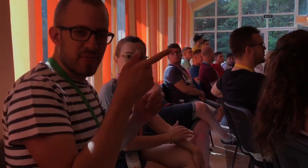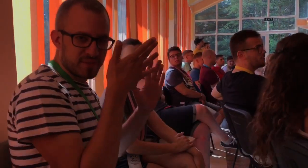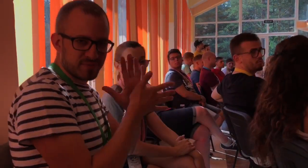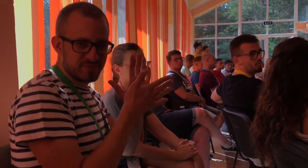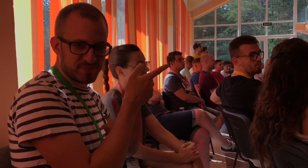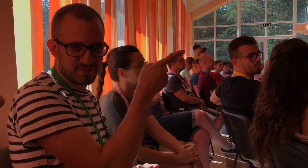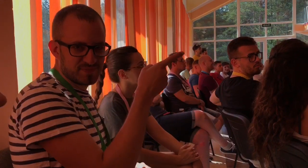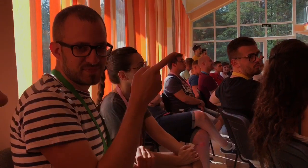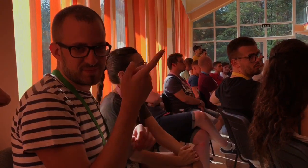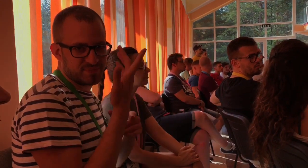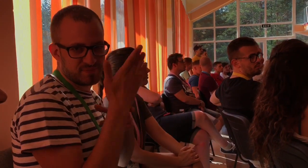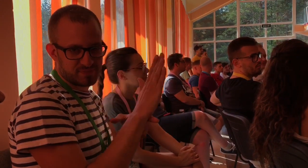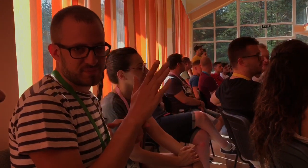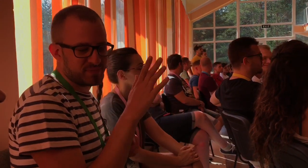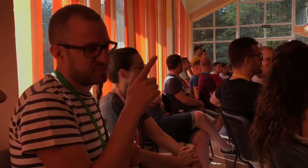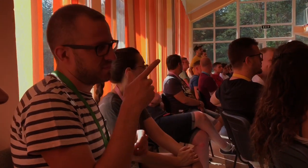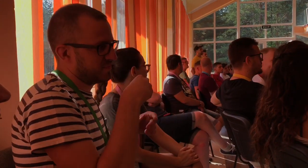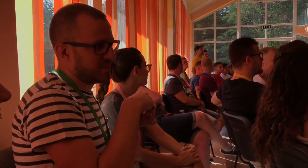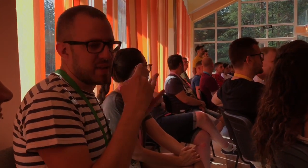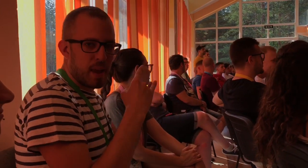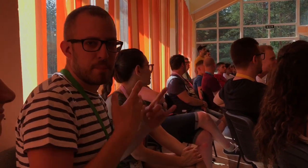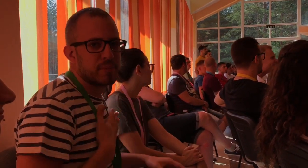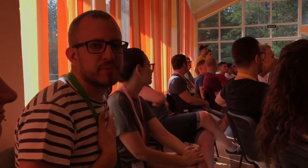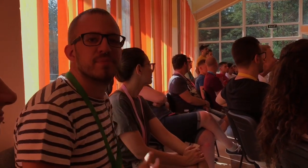Ahora van a presentar y explicar el funcionamiento del campamento.